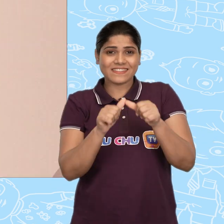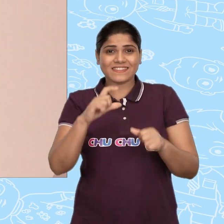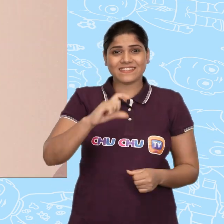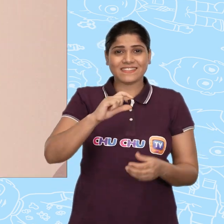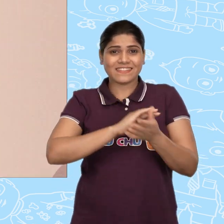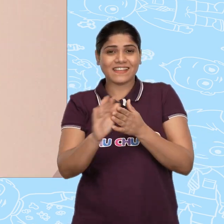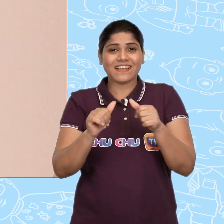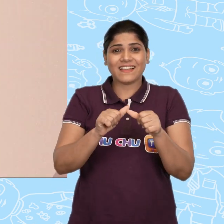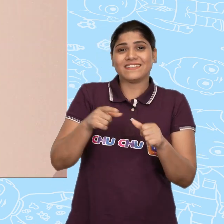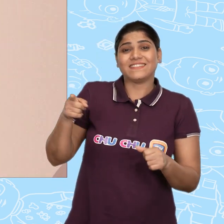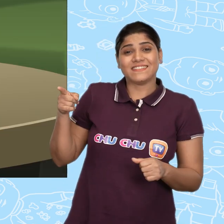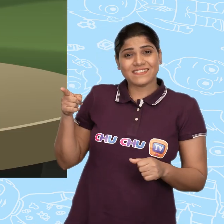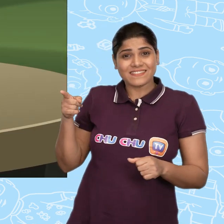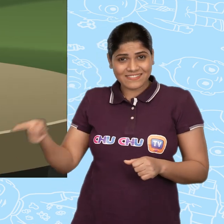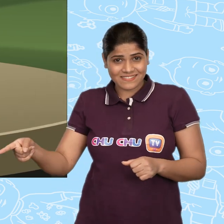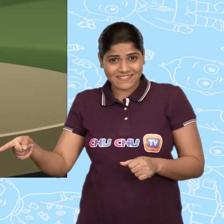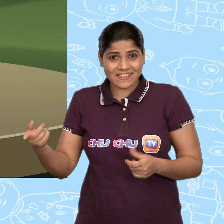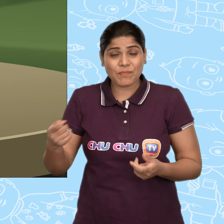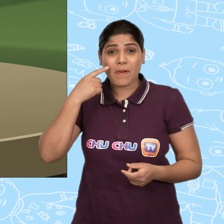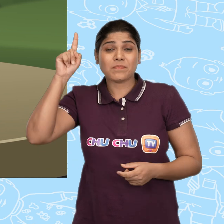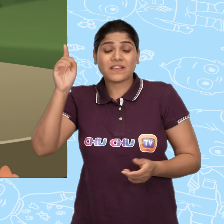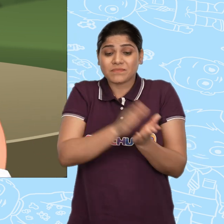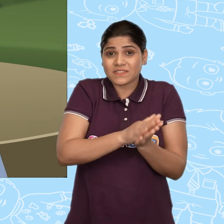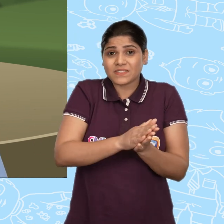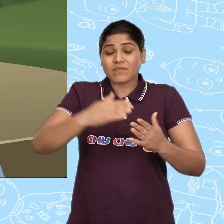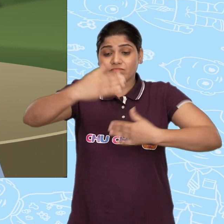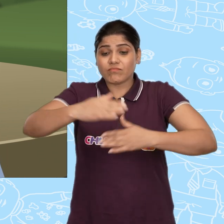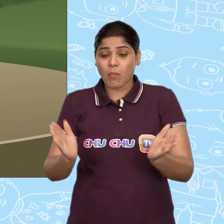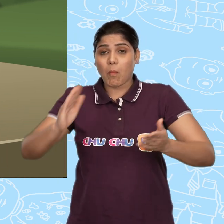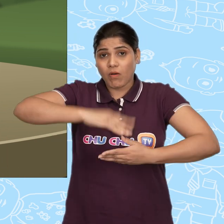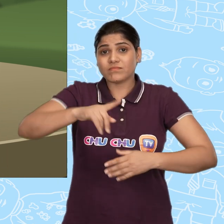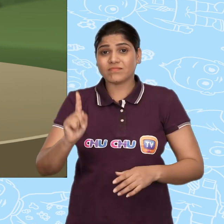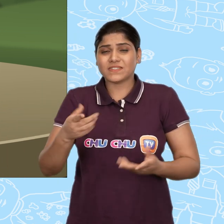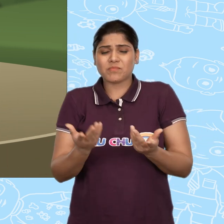ChaCha के पापा के पास एक बक्सा था जिसमें बहुत सारे औज़ार थे।